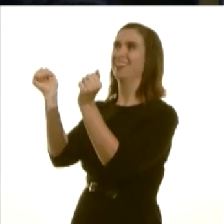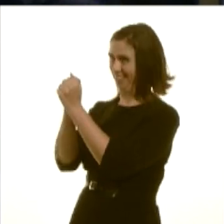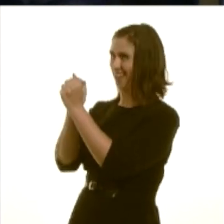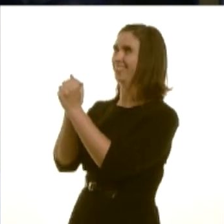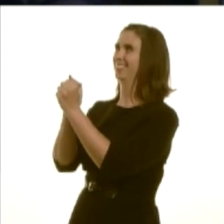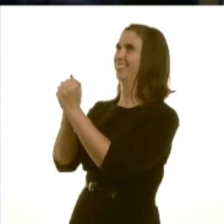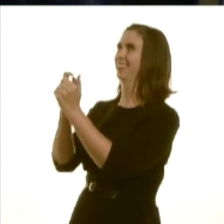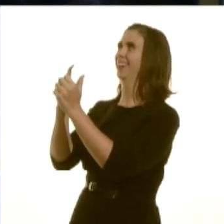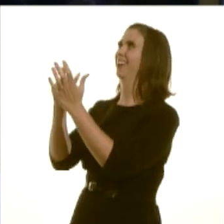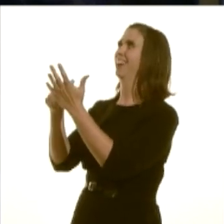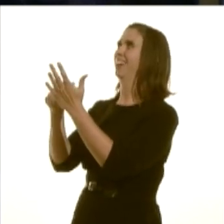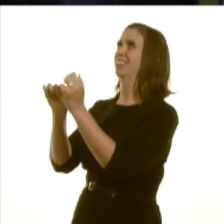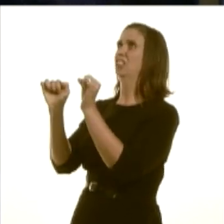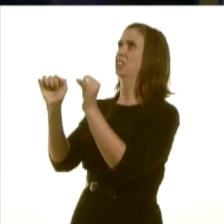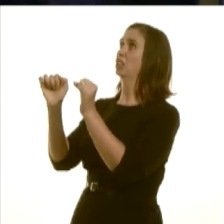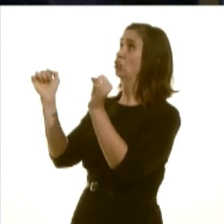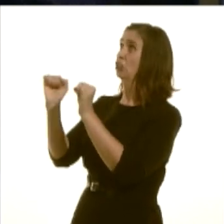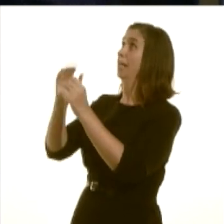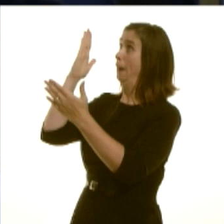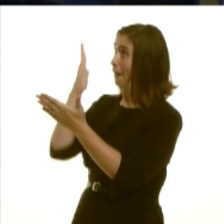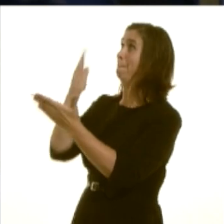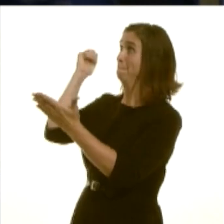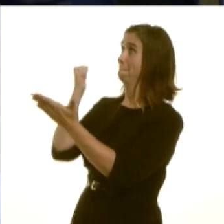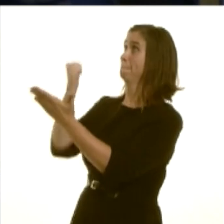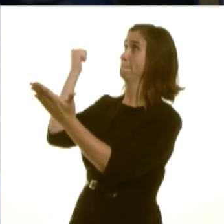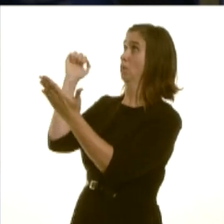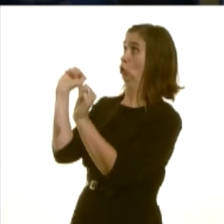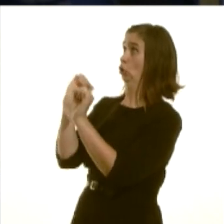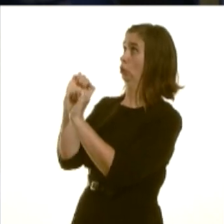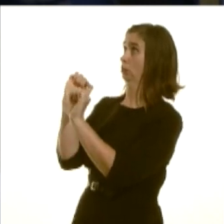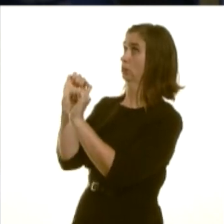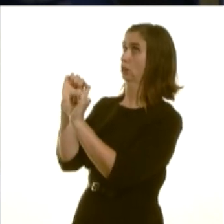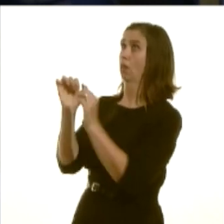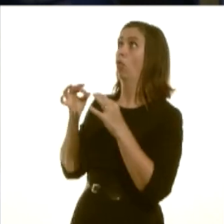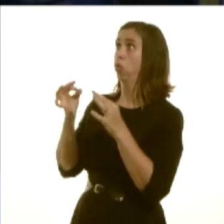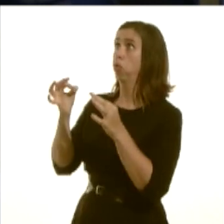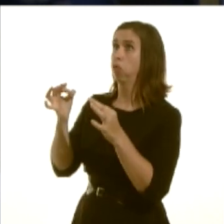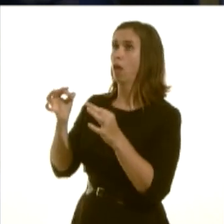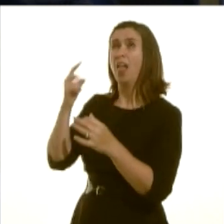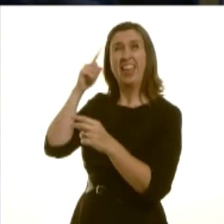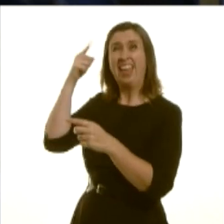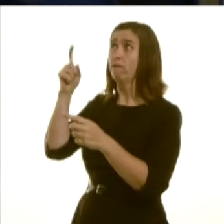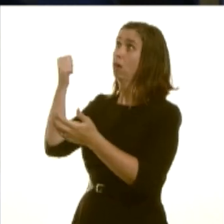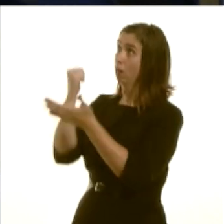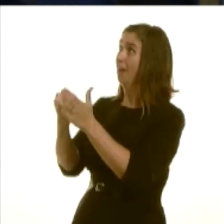digwydd yn Abertawe ar hyn o bryd, lle bydd caeau yn cael eu gwerthu yn y dyfodol. Rwy’n